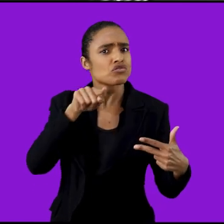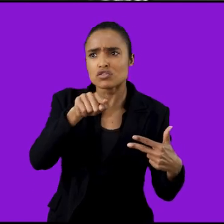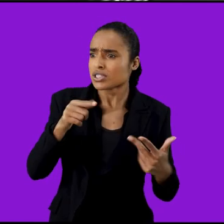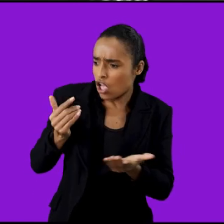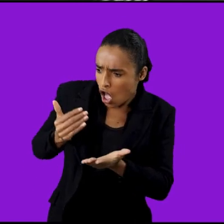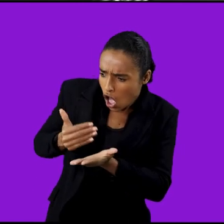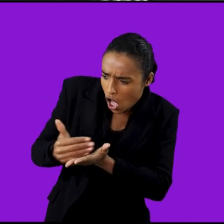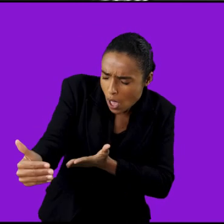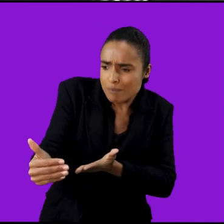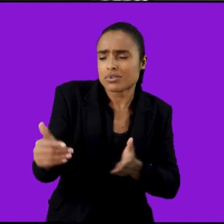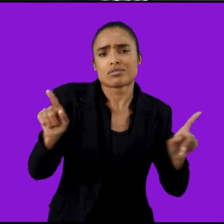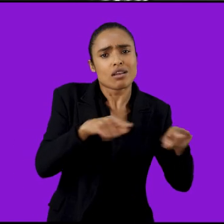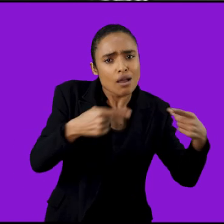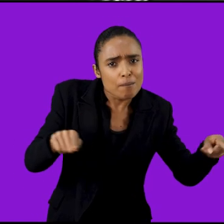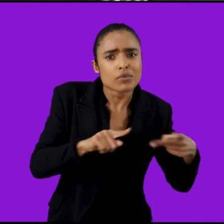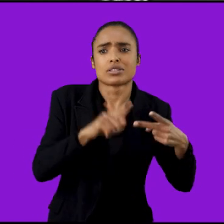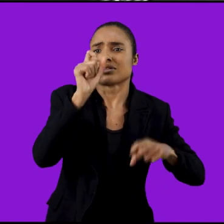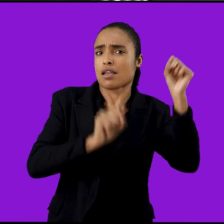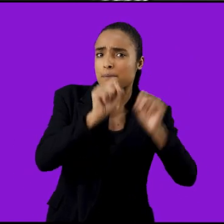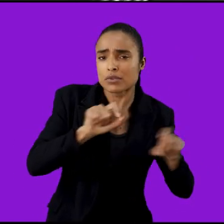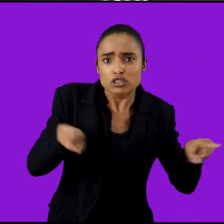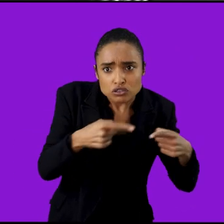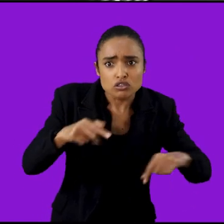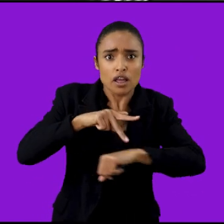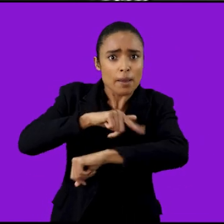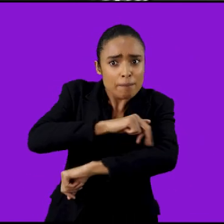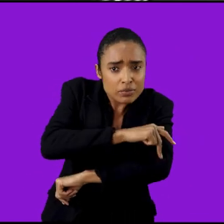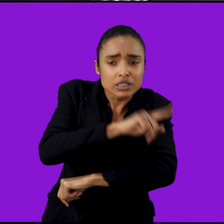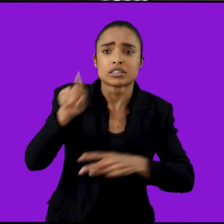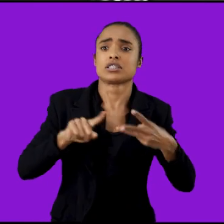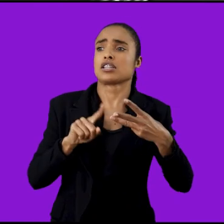régua de muitos processos na área da música, da indústria da música, na área da moda,